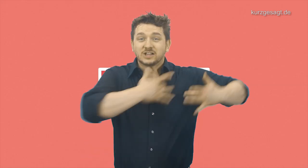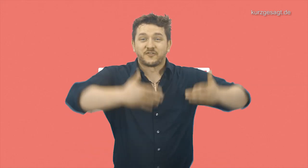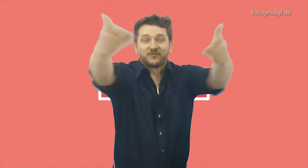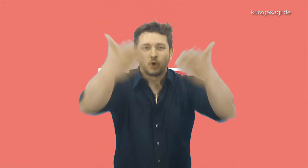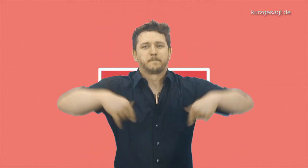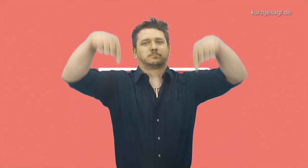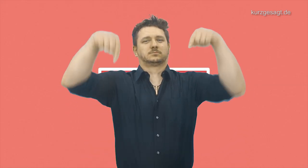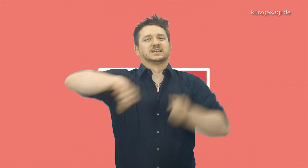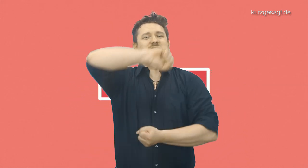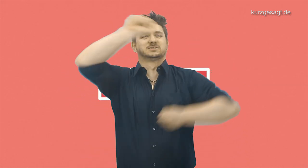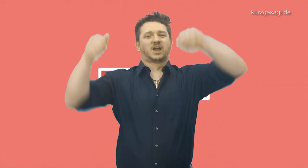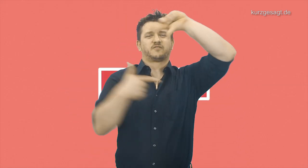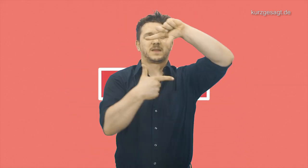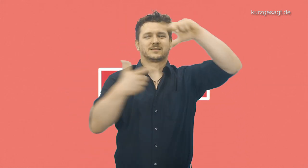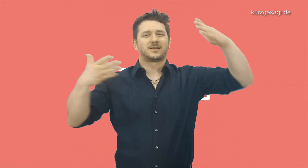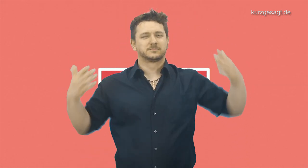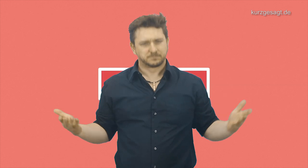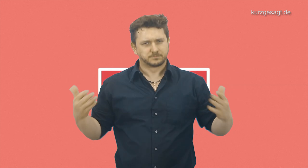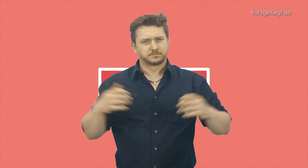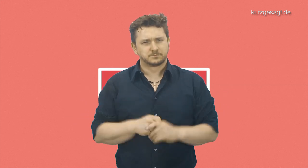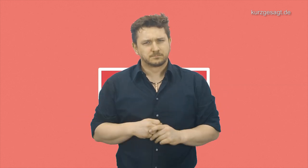Herzlich willkommen bei deafmedia.de!